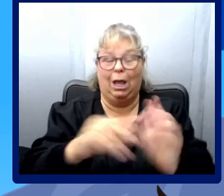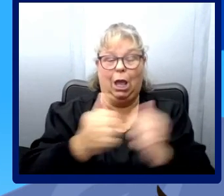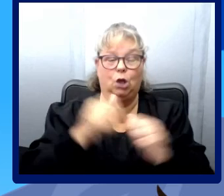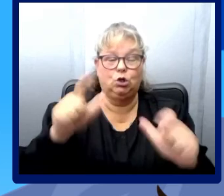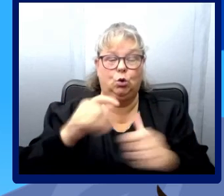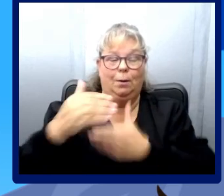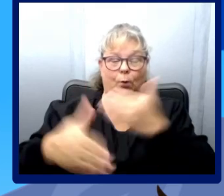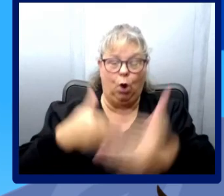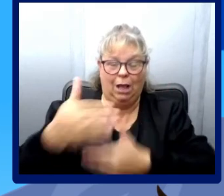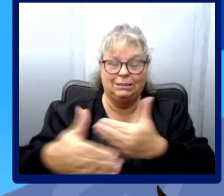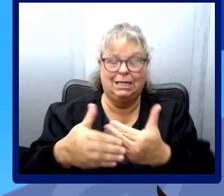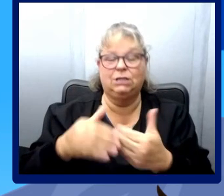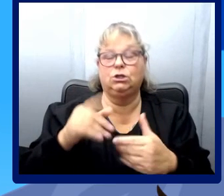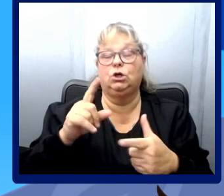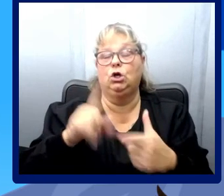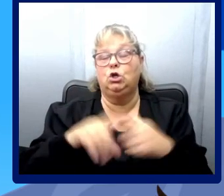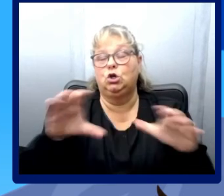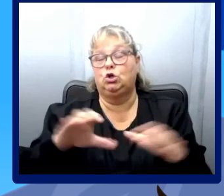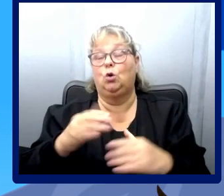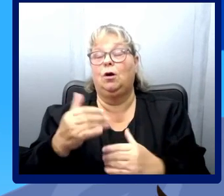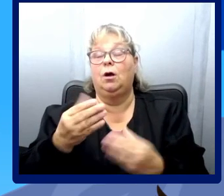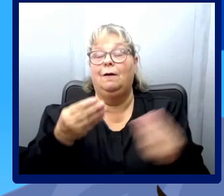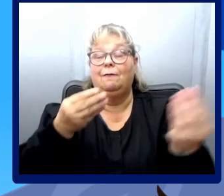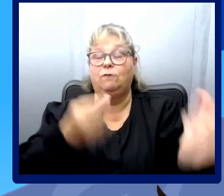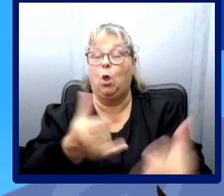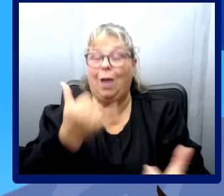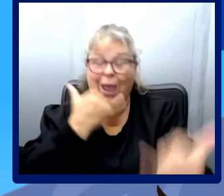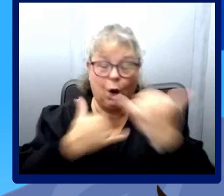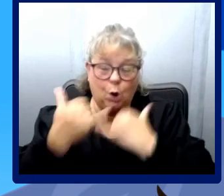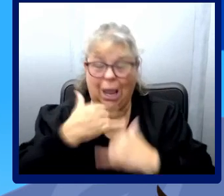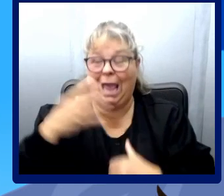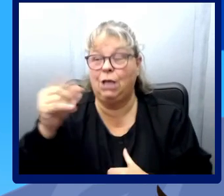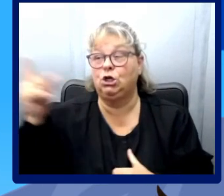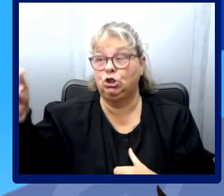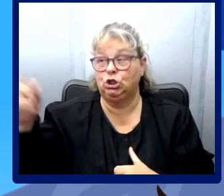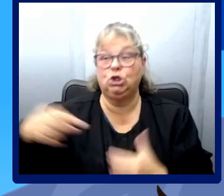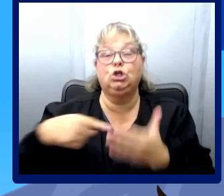cómo manejar los errores de los flujos y también ofrece casos de uso de la vida real